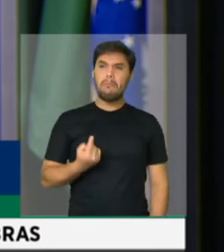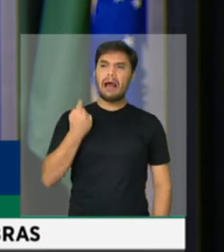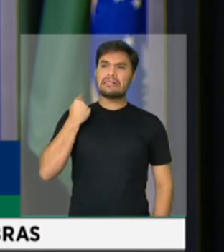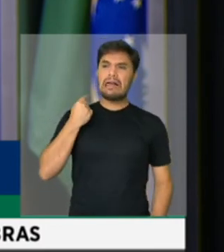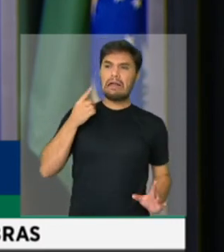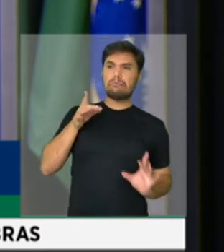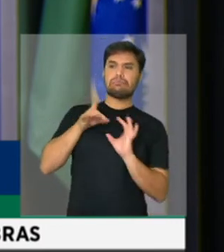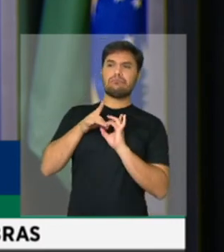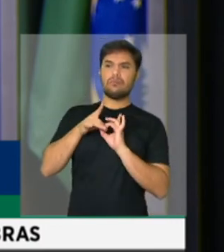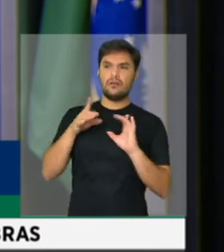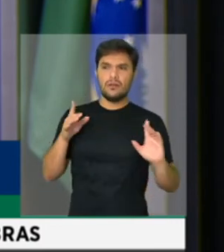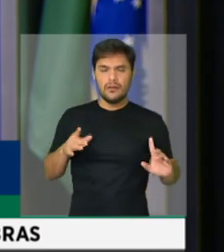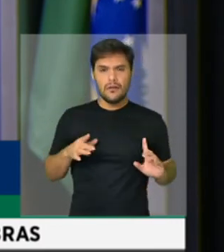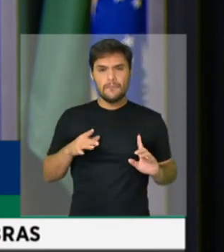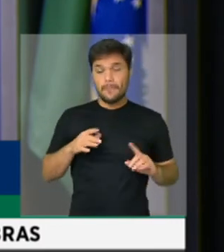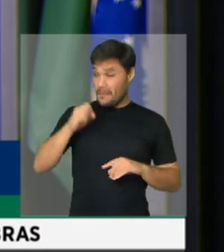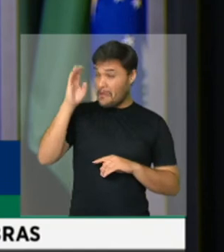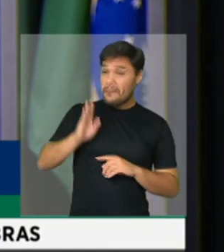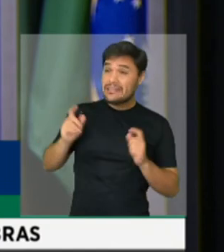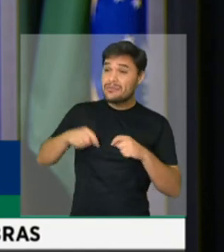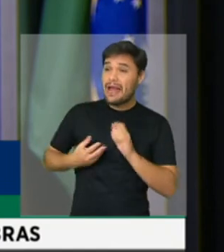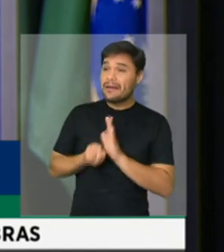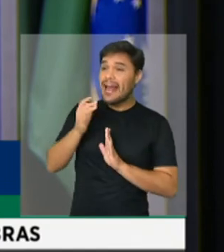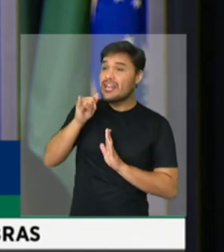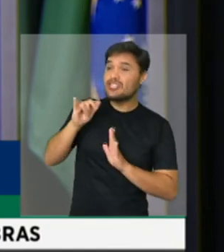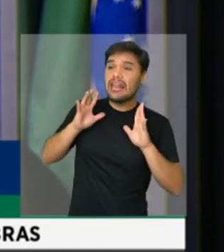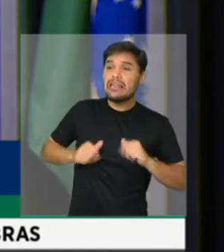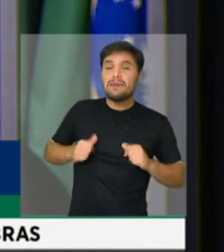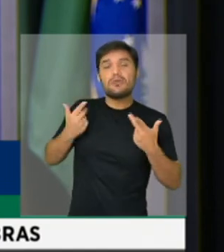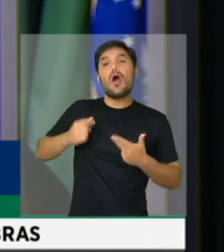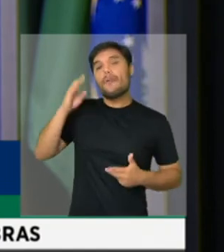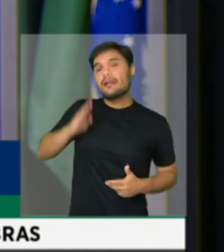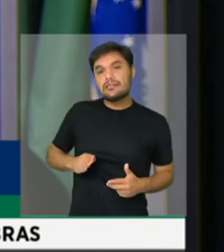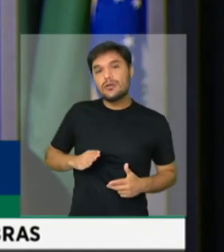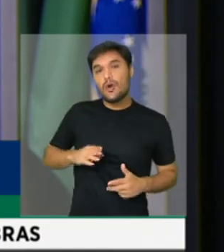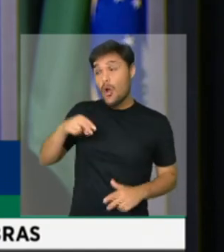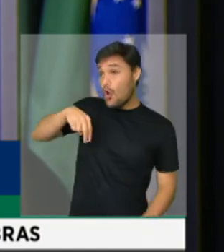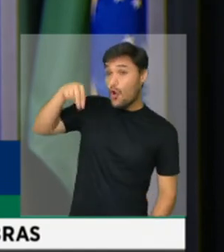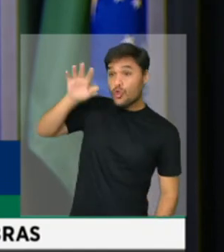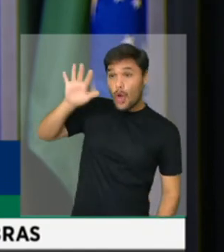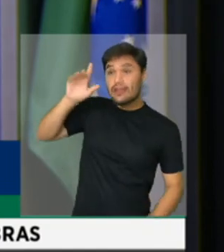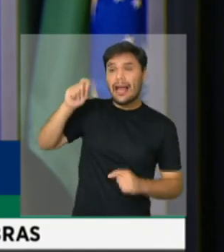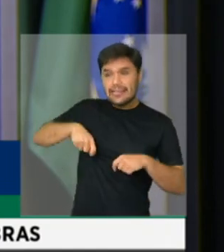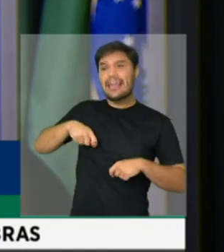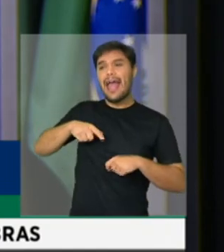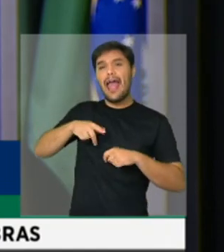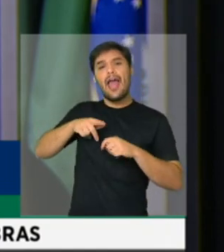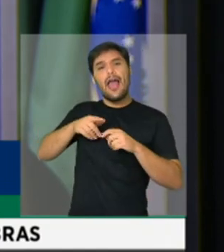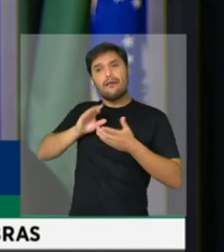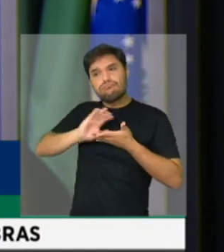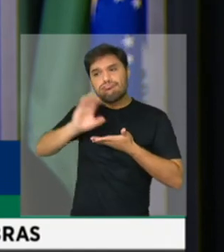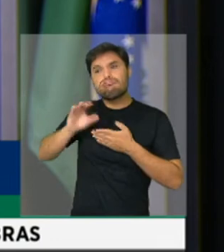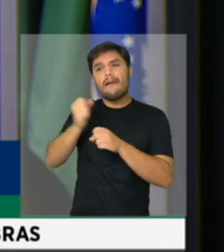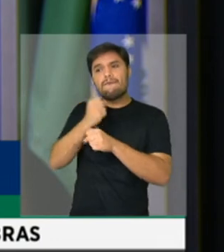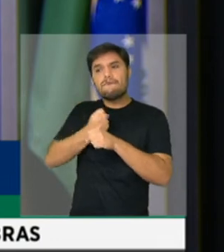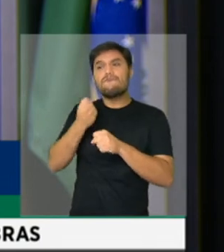CLIMA... E NÓS VAMOS PEGAR A GUIA DA ELETROBRAS PARA PRIVATIZAR TÉRMICAS?! ISSO É UM ATRASO ISSO É UM RETROCESSO. ISSO É A VOLTAR NO PASSADO... NUM PAÍS QUE